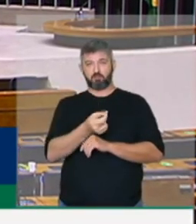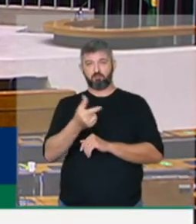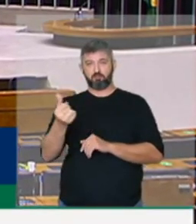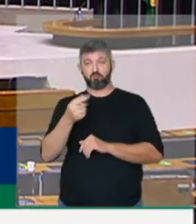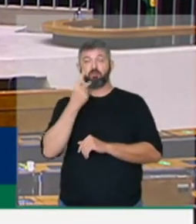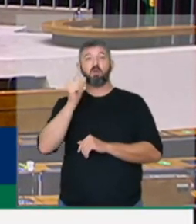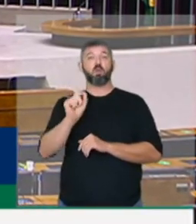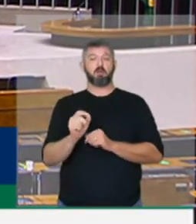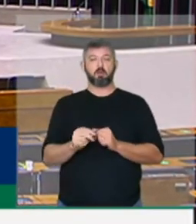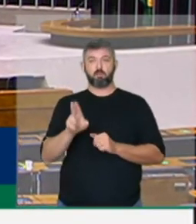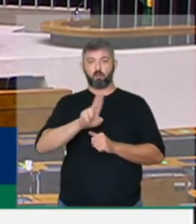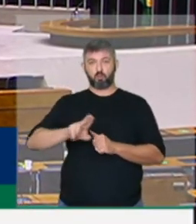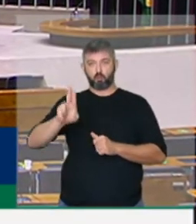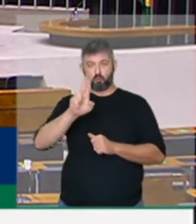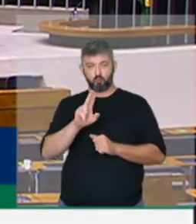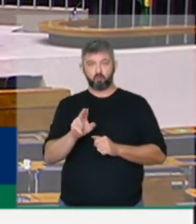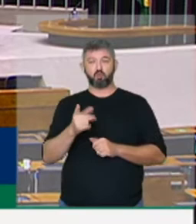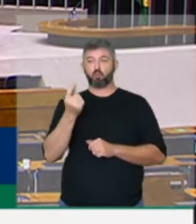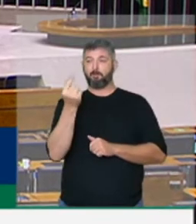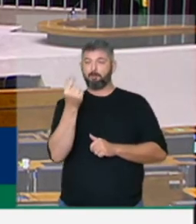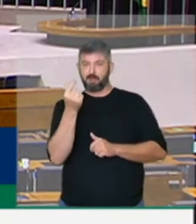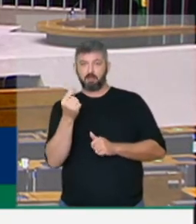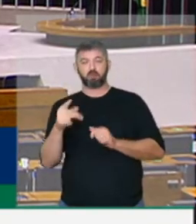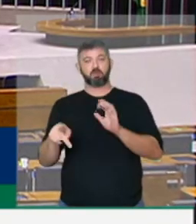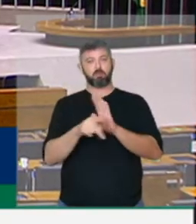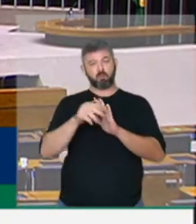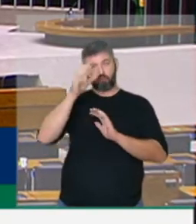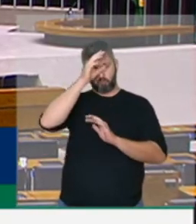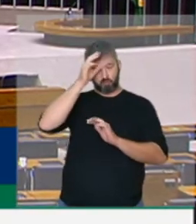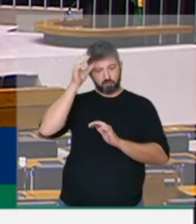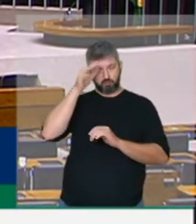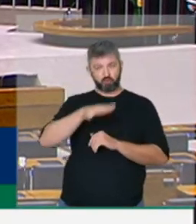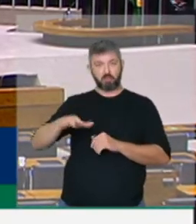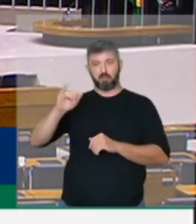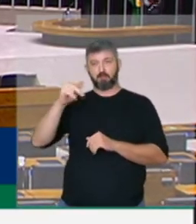PROPOSTA DETERMINA O USO DO ÍNDICE DE PREÇOS AO CONSUMIDOR AMPLO, O IPCA PRA CORREÇÃO DOS CONTRATOS DE